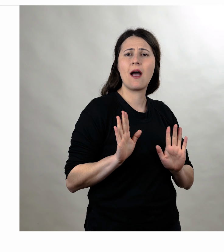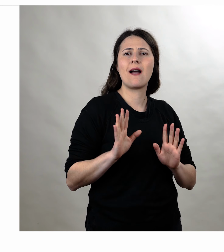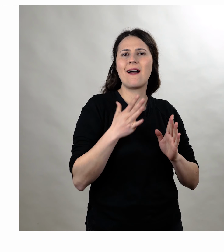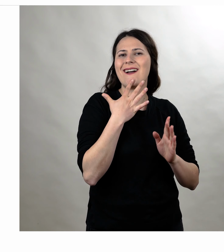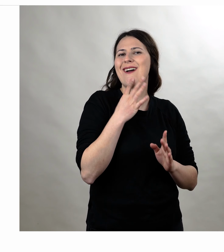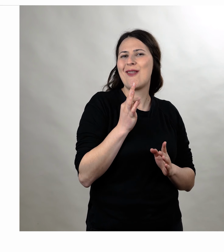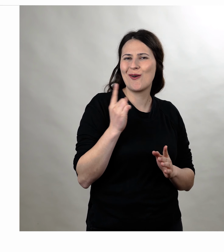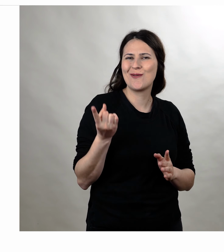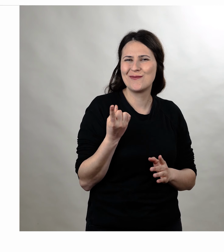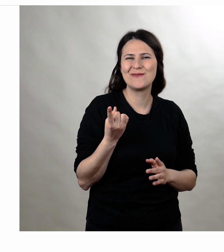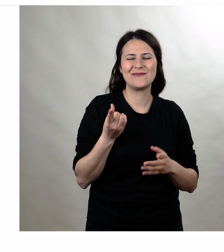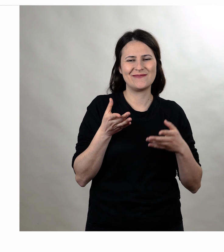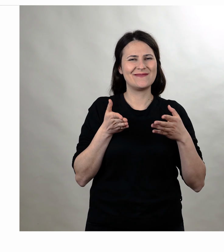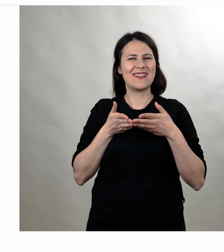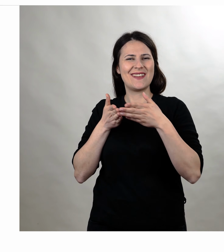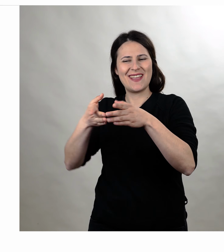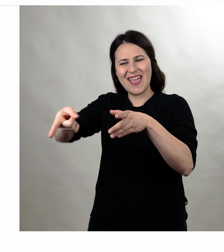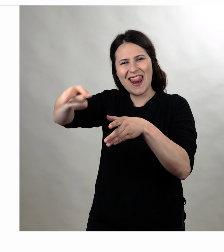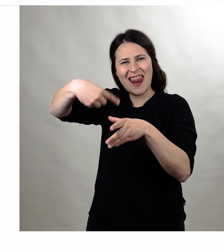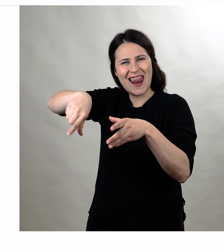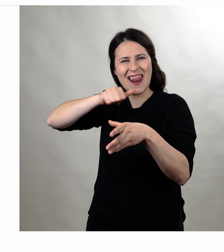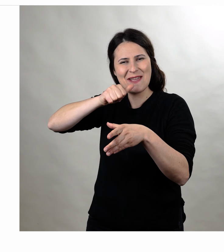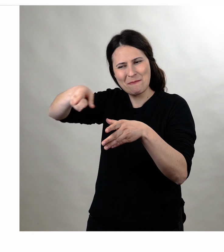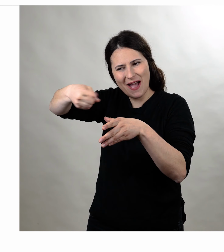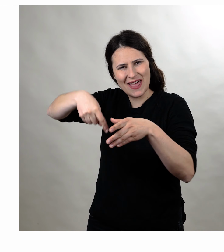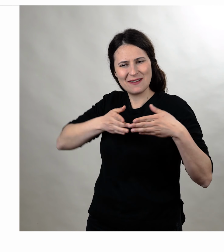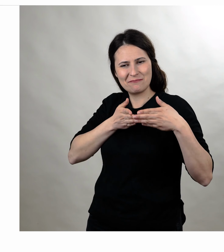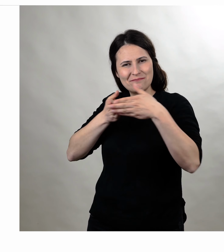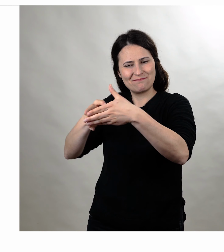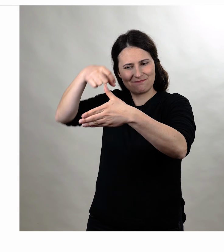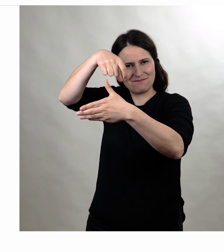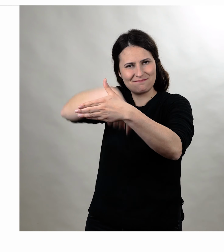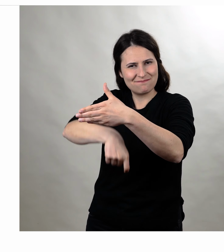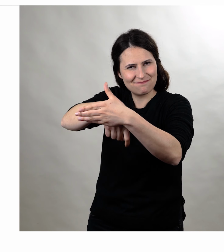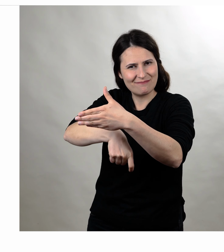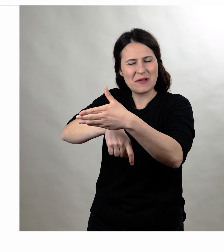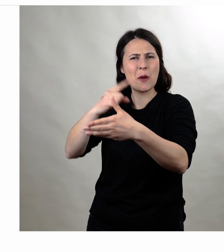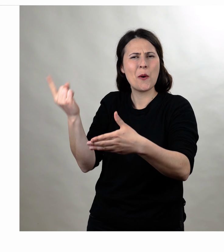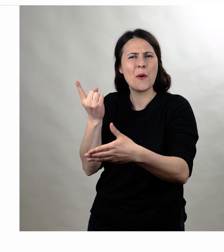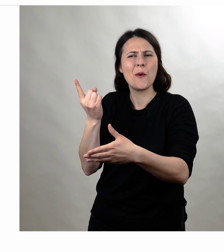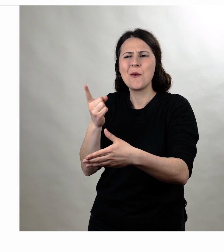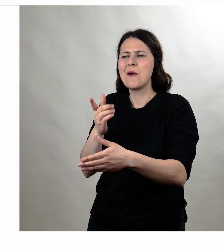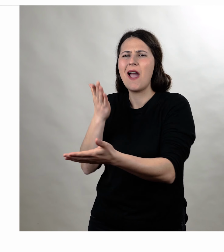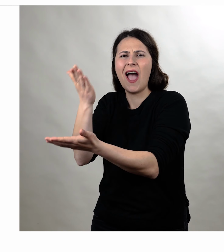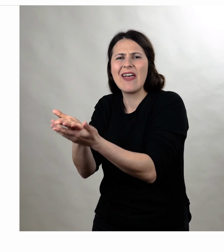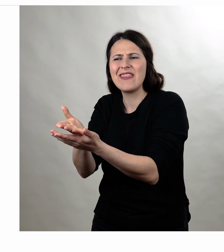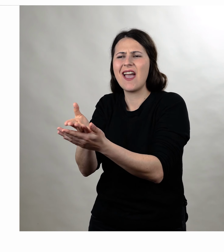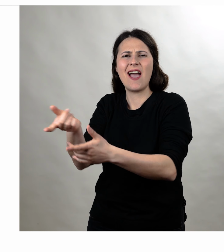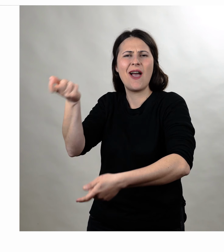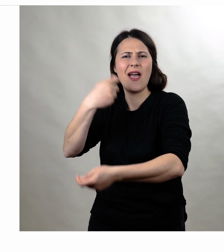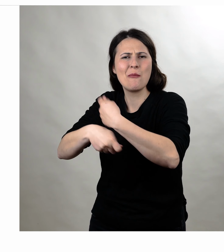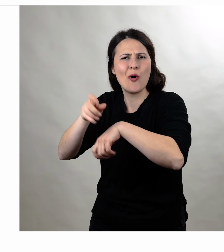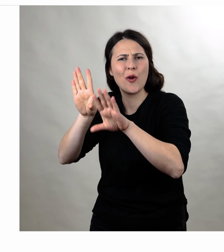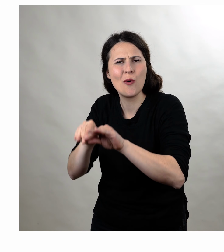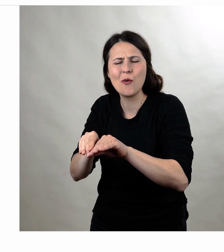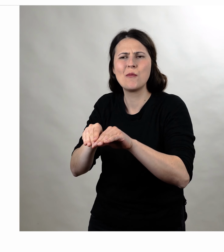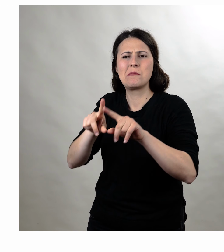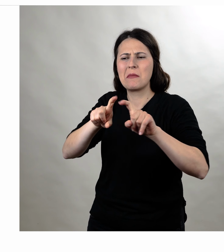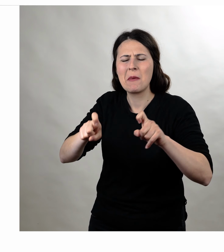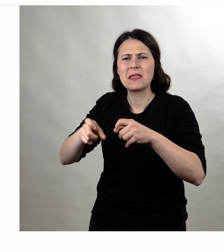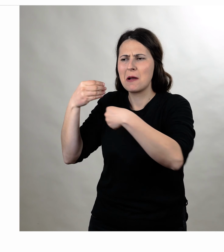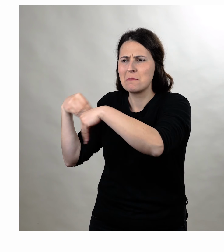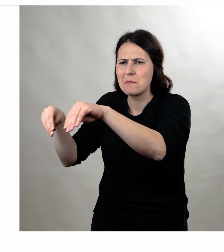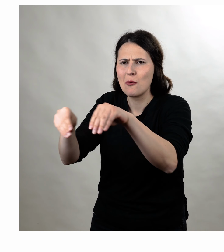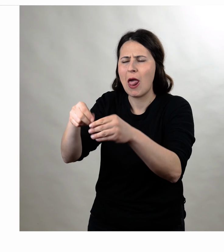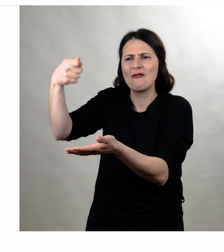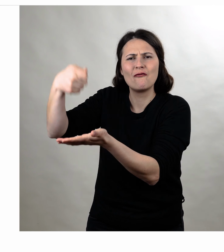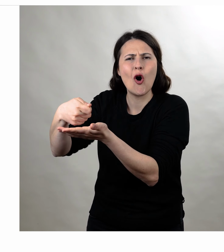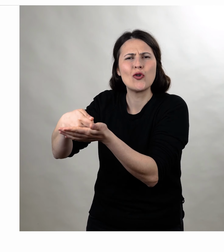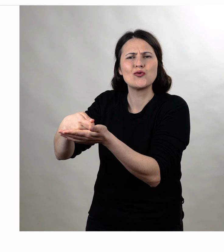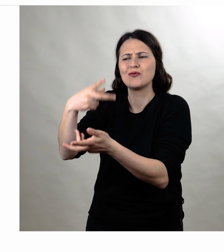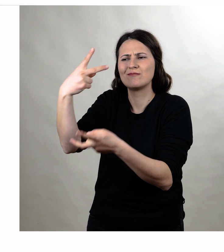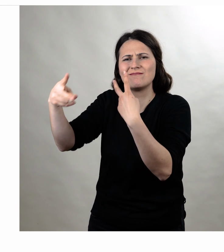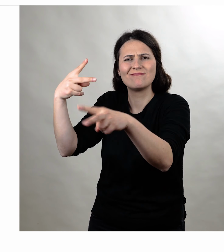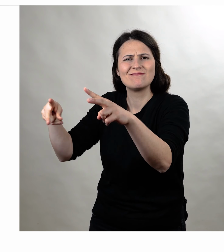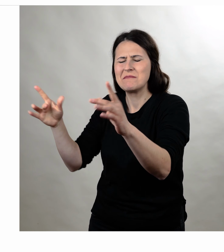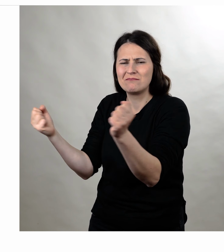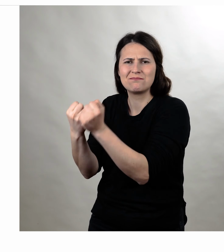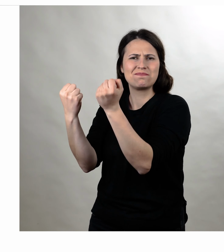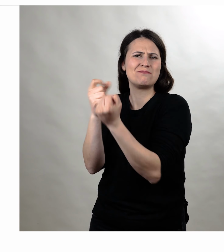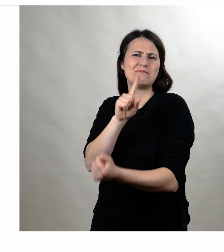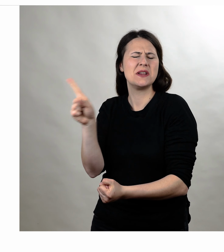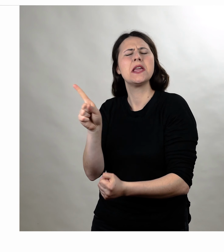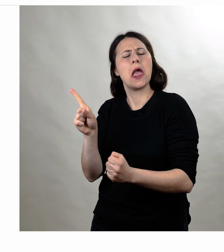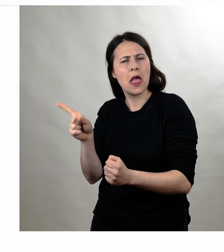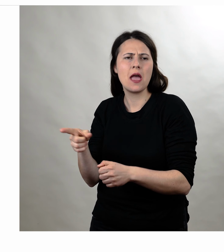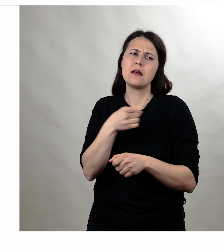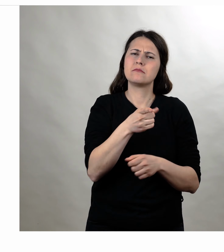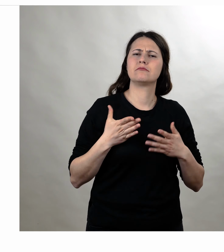Με αυτό τον τρόπο αποφεύγονται προβλήματα που σχετίζονται με τις άδειες εμπορίας των προϊόντων και τους φόρους που ισχύουν στην εκάστοτε περιοχή.